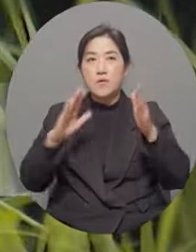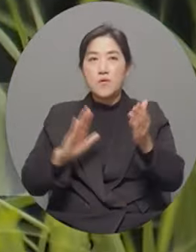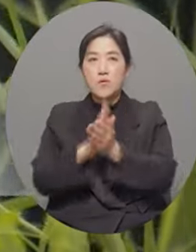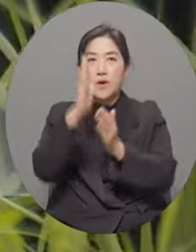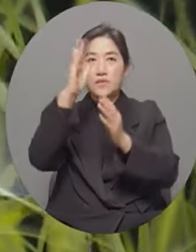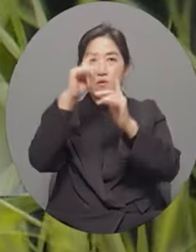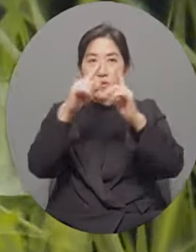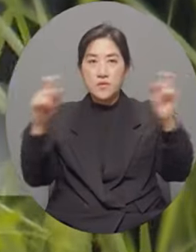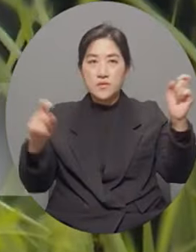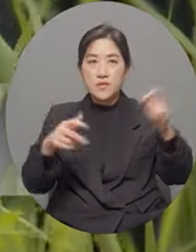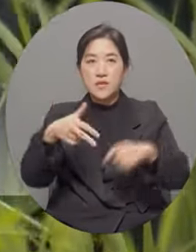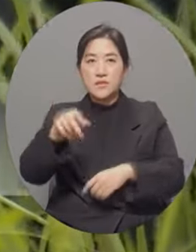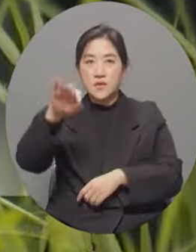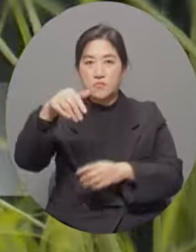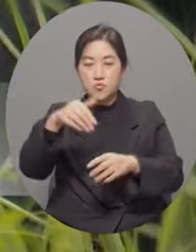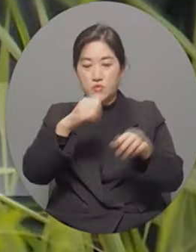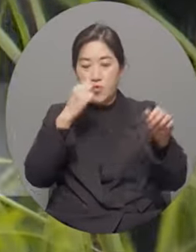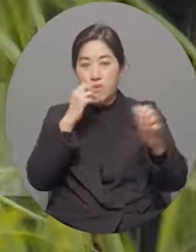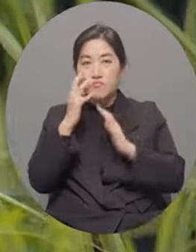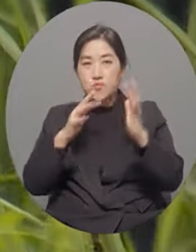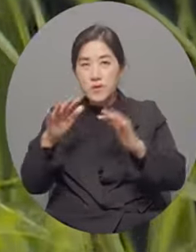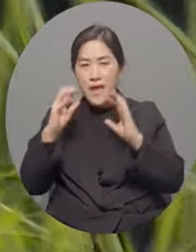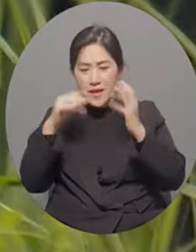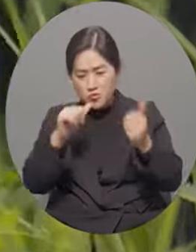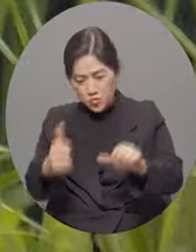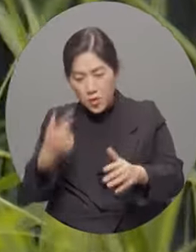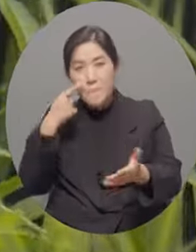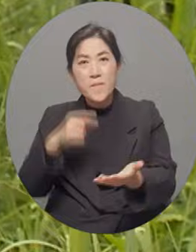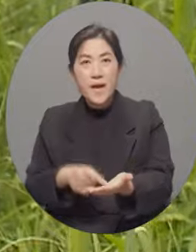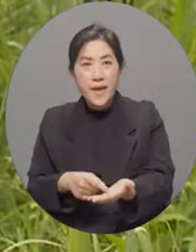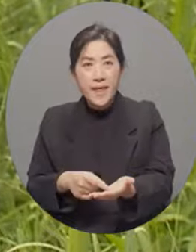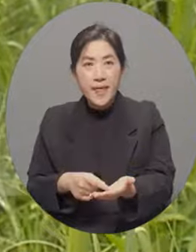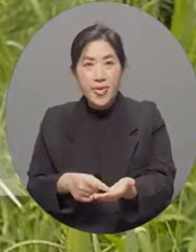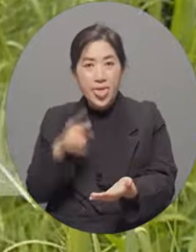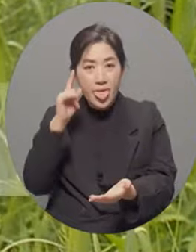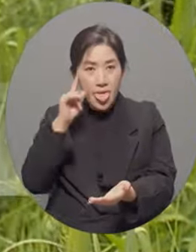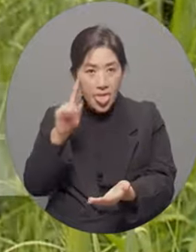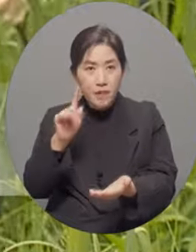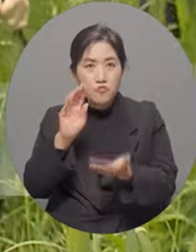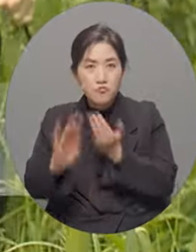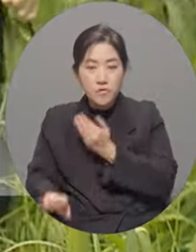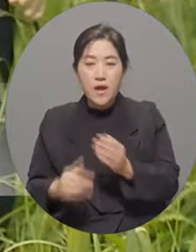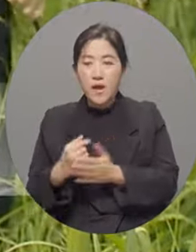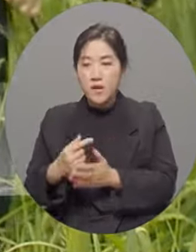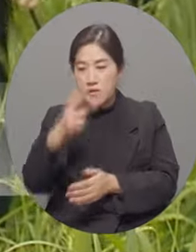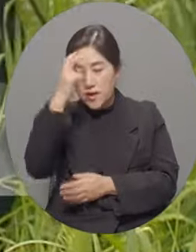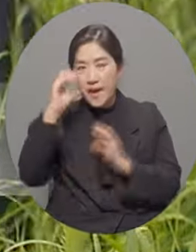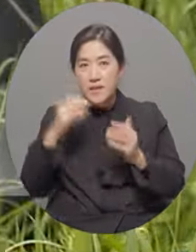(기자) 그제 오후 경기 화성시 제부도 해안가의 한 풀숲에서 영아 시신이 발견됐습니다.